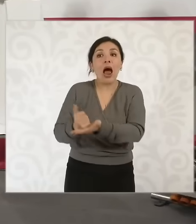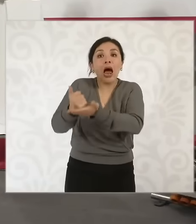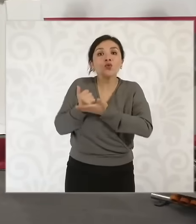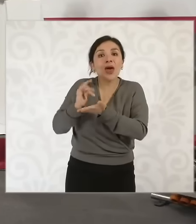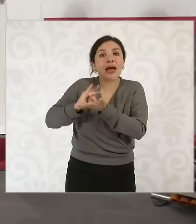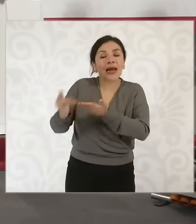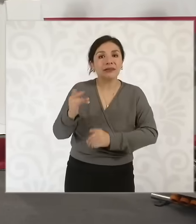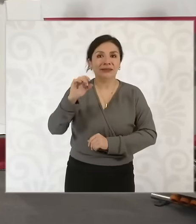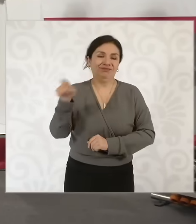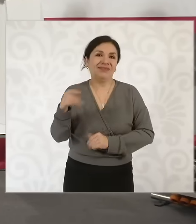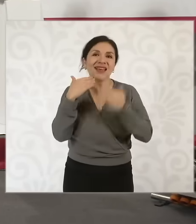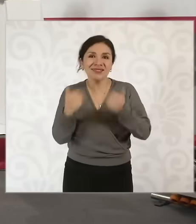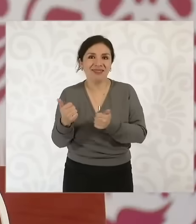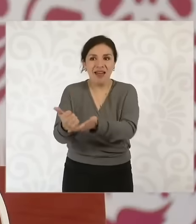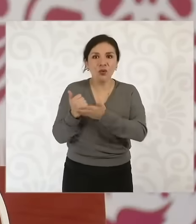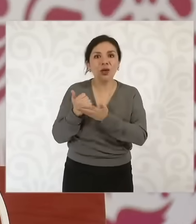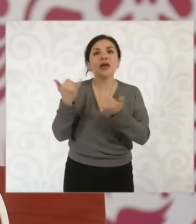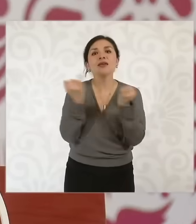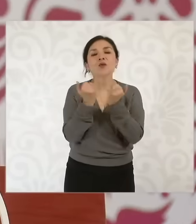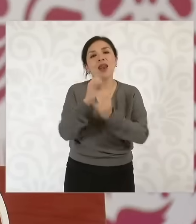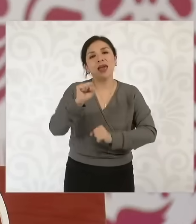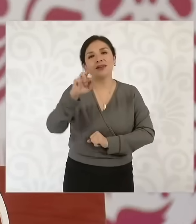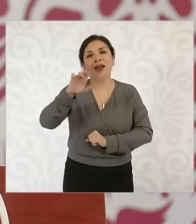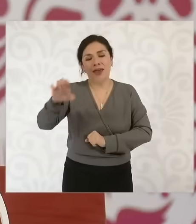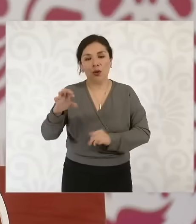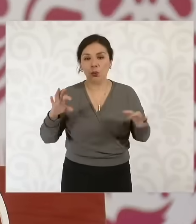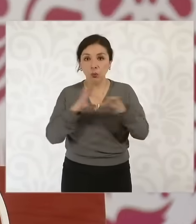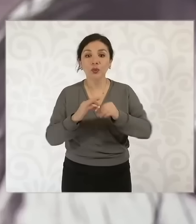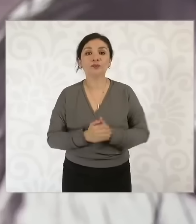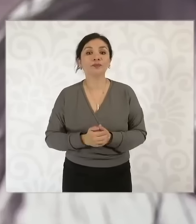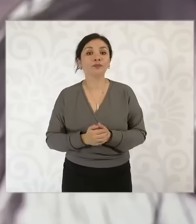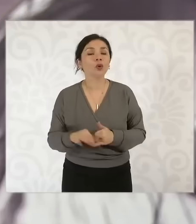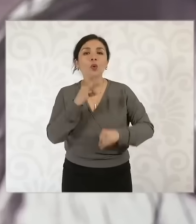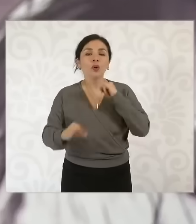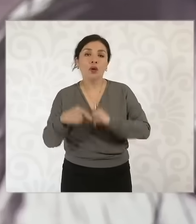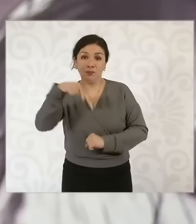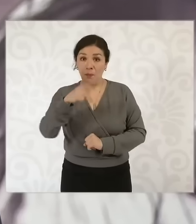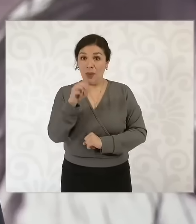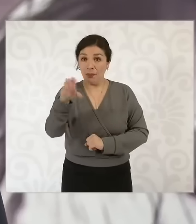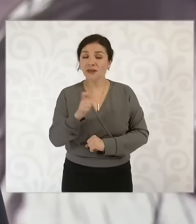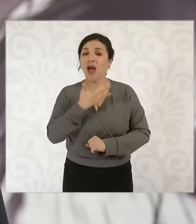total con la Secretaría de Energía. Finalmente, quiero destacar el compromiso de Pemex. Estamos